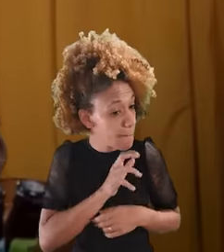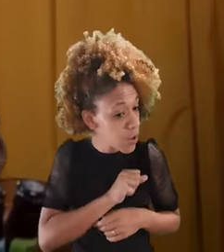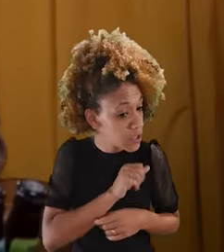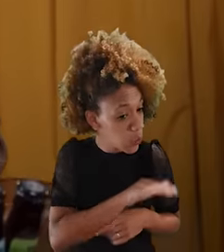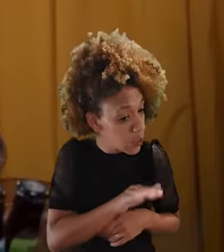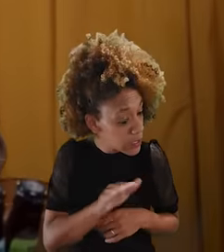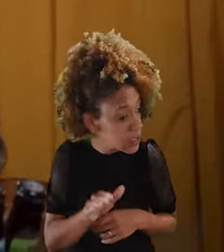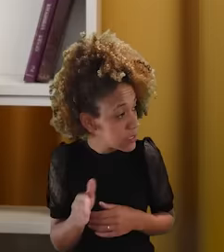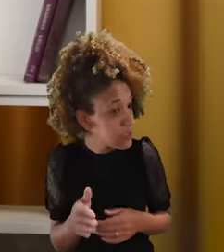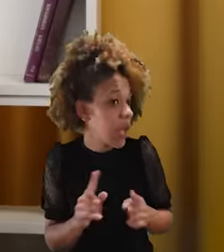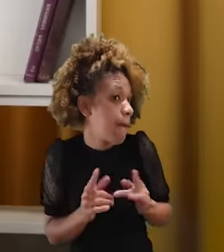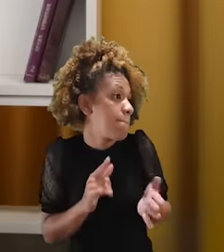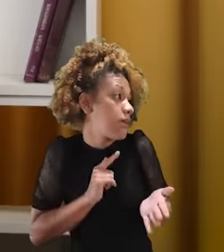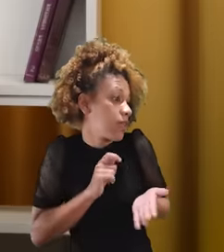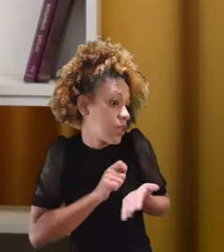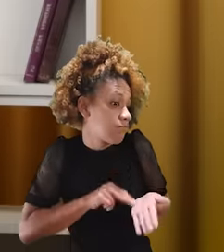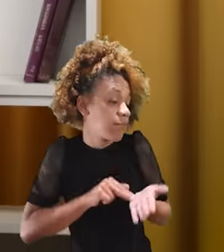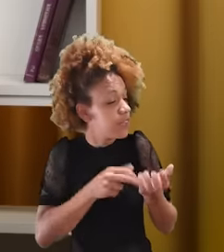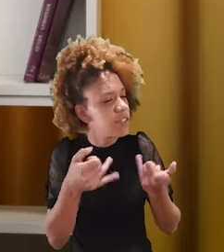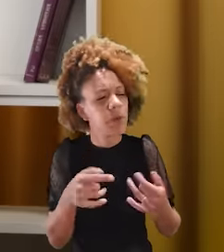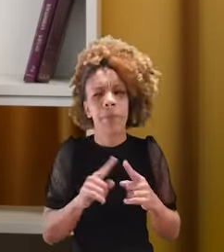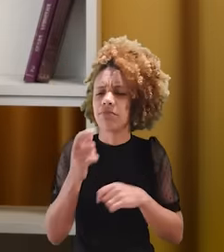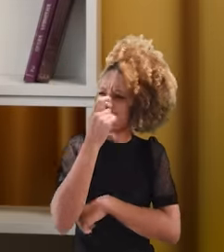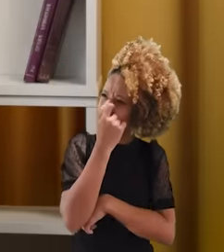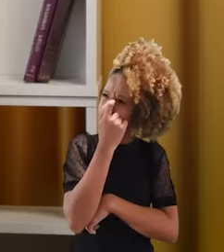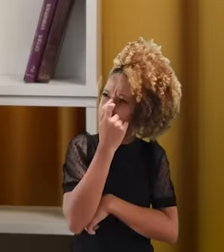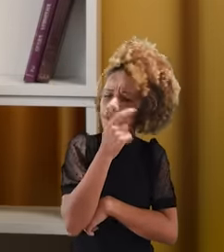até eu escrever a carta e a gente vai contar essa história aí você fala pô isso é legal isso é legal